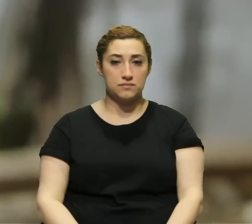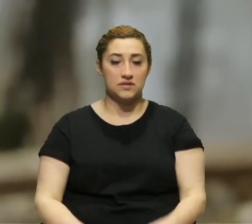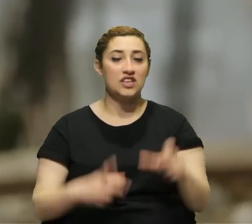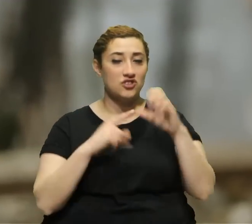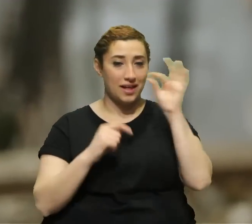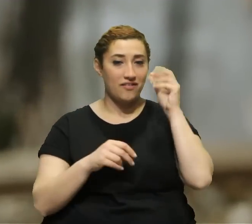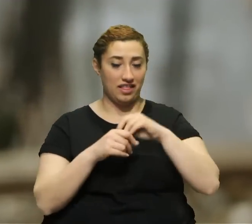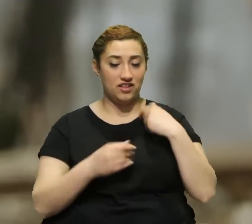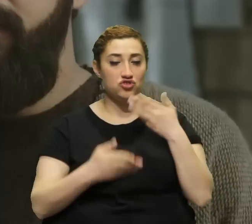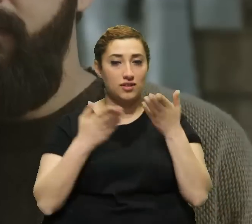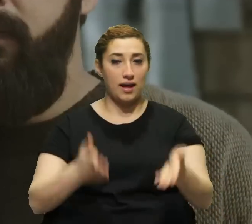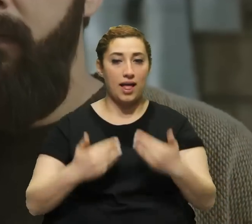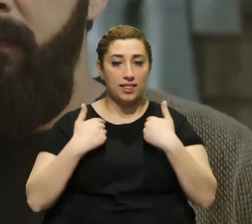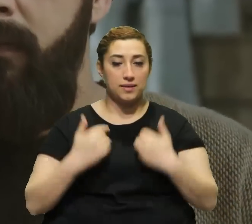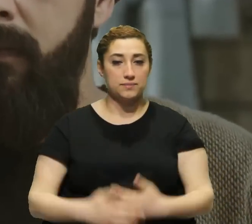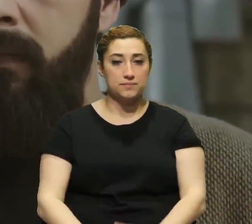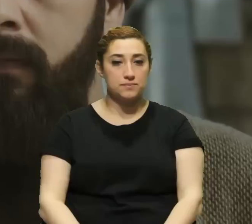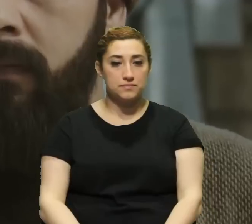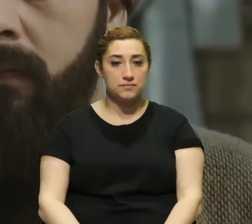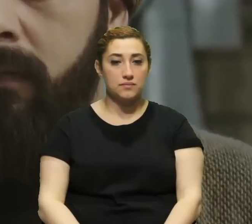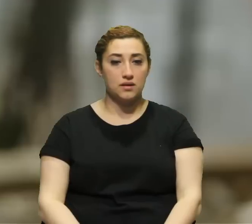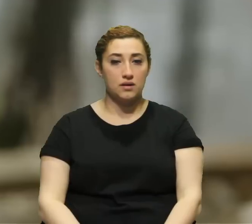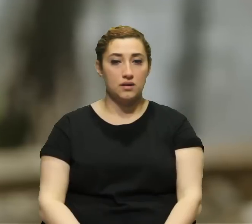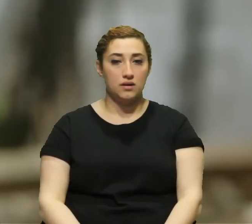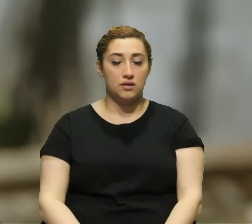Şeyh Efendi için gelmişiz.